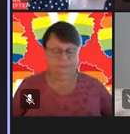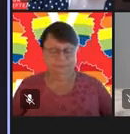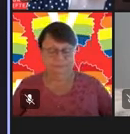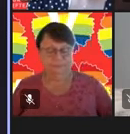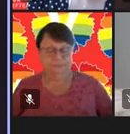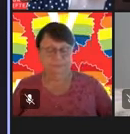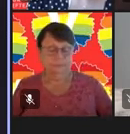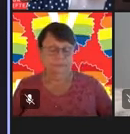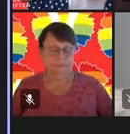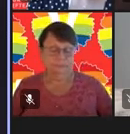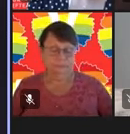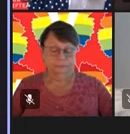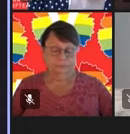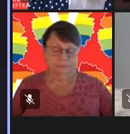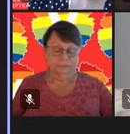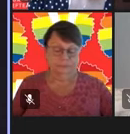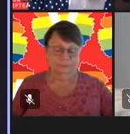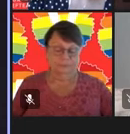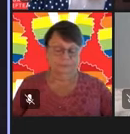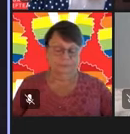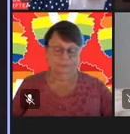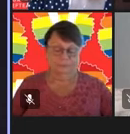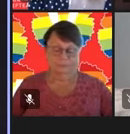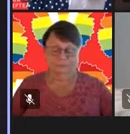Principen för något